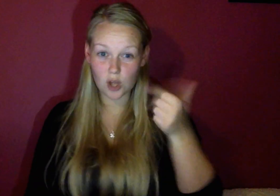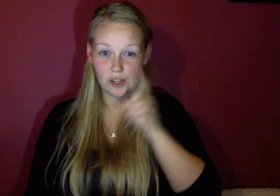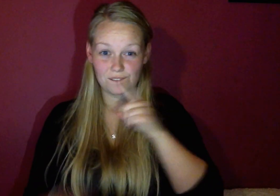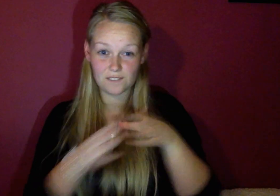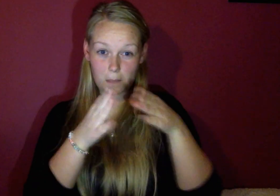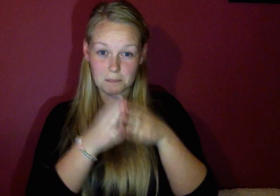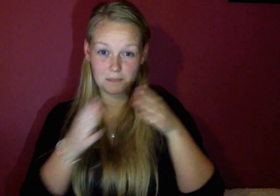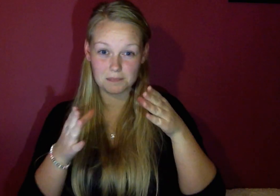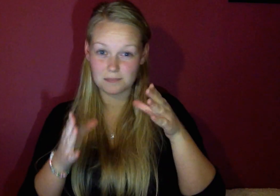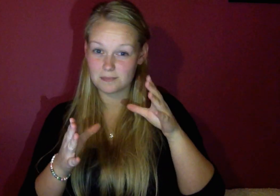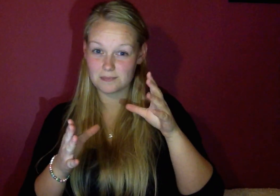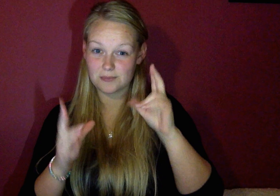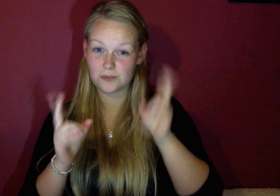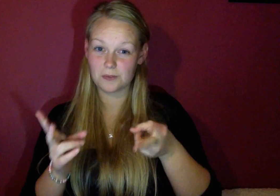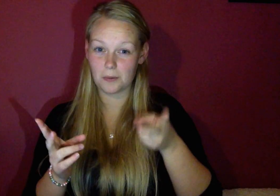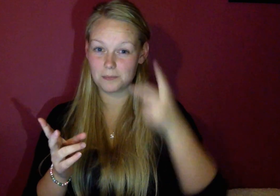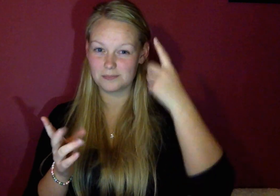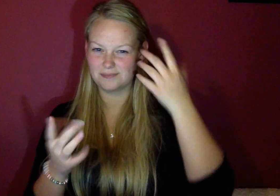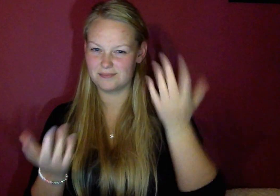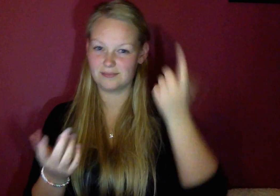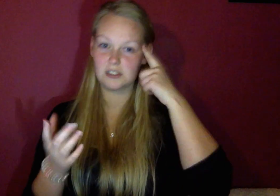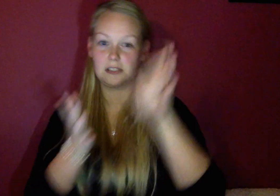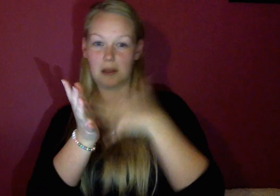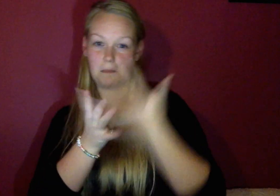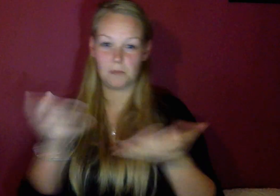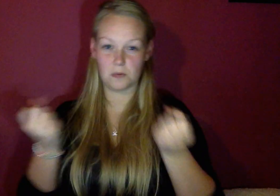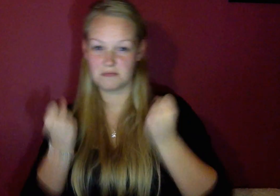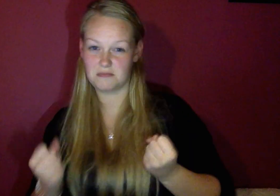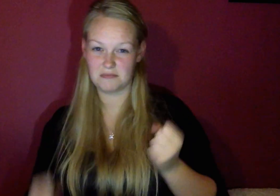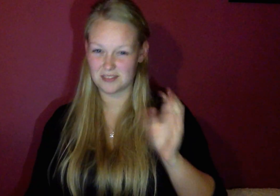det är bara döva familjer som är starka i sitt tänk om teckenspråk?